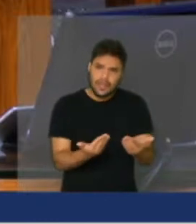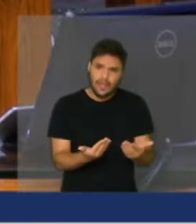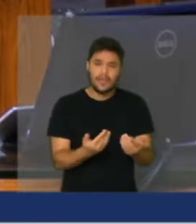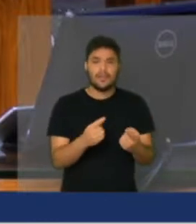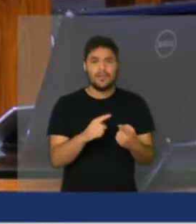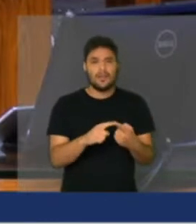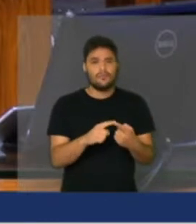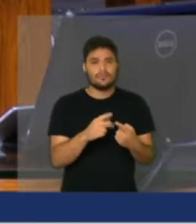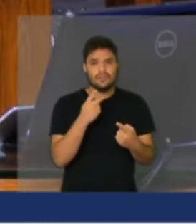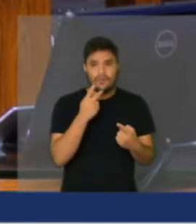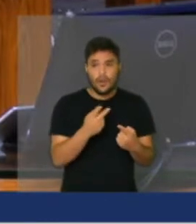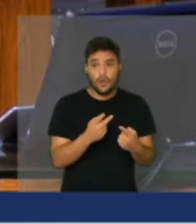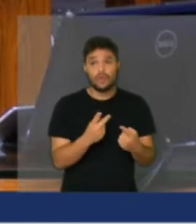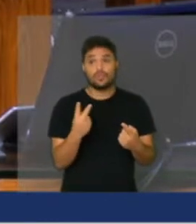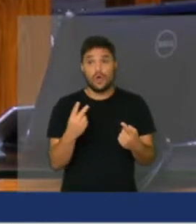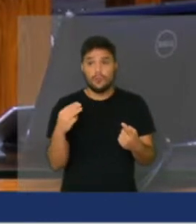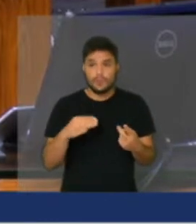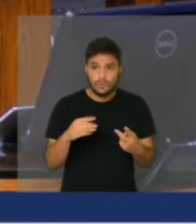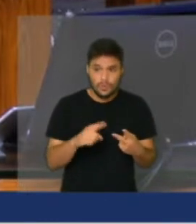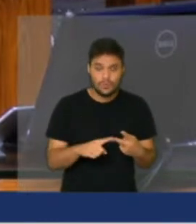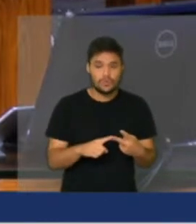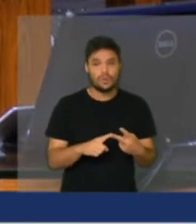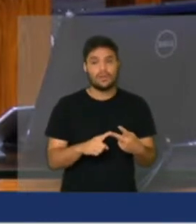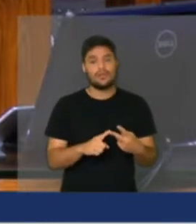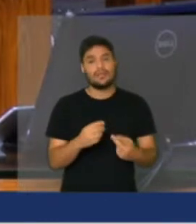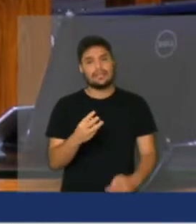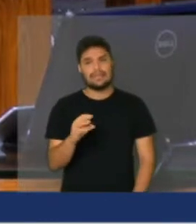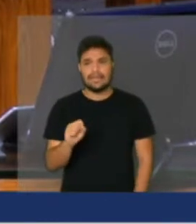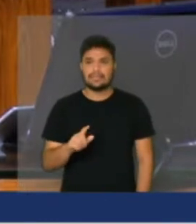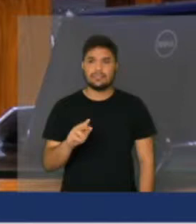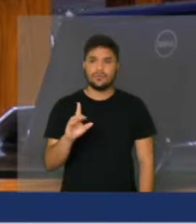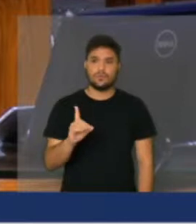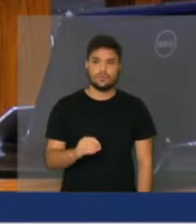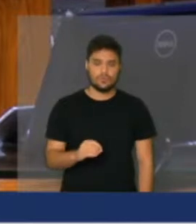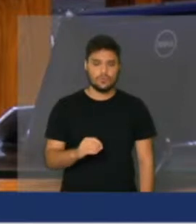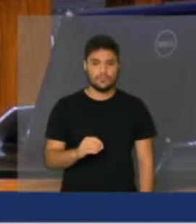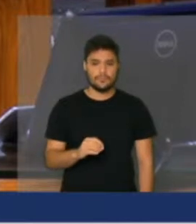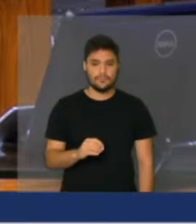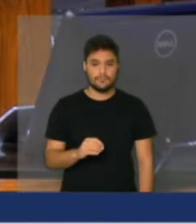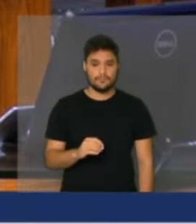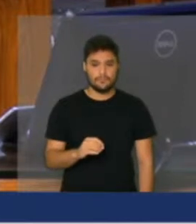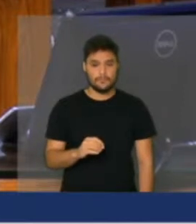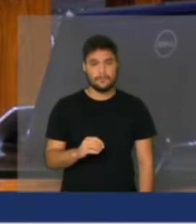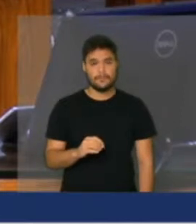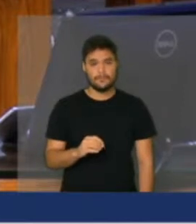SEGUNDOS. -- [DEPUTADA]: QUERO DIZER O VOTO. EU ESTOU AGRADECENDO, V.EXA. FOI MUITO PACIENTE MAS ERA PRECISO FAZER